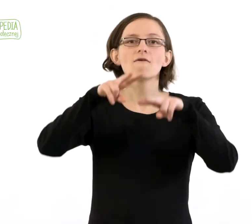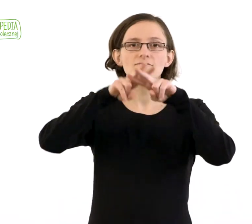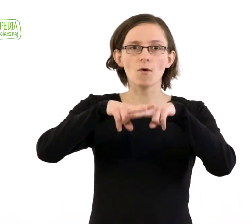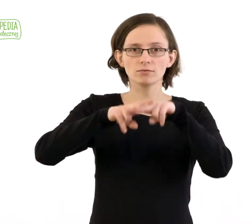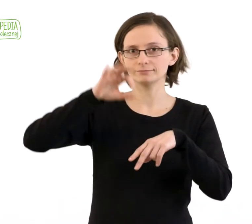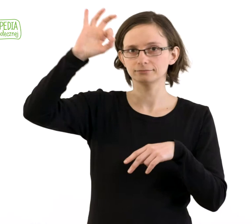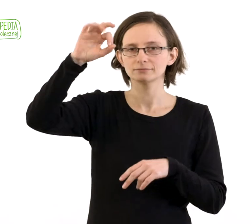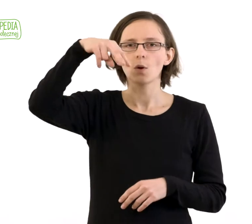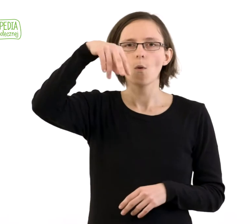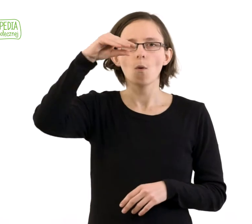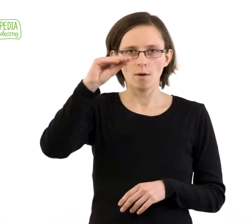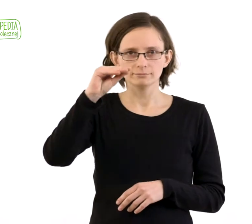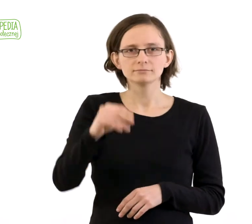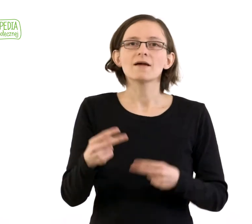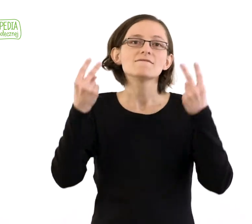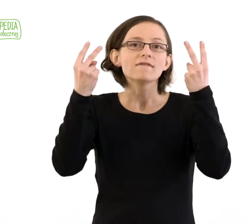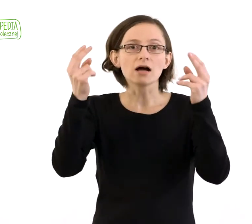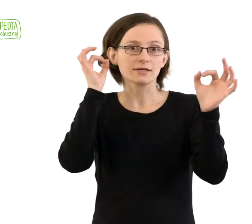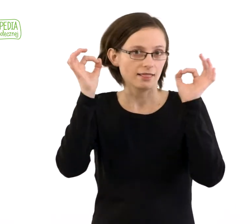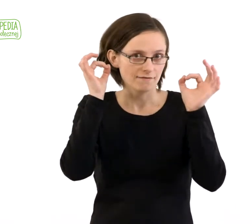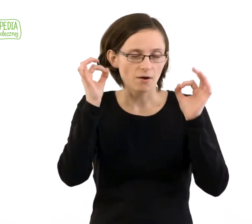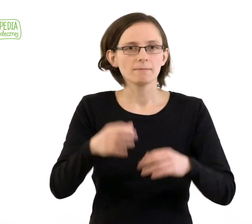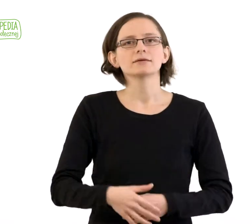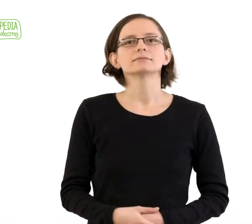Fundusze unijne – najważniejsze informacje